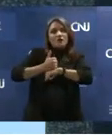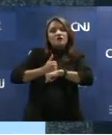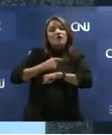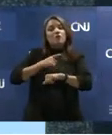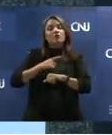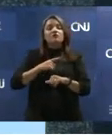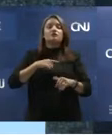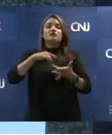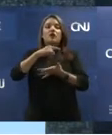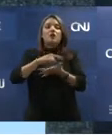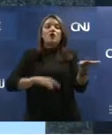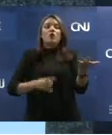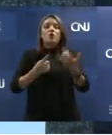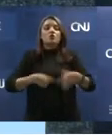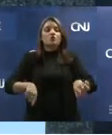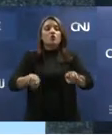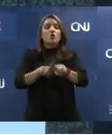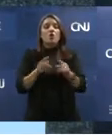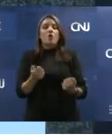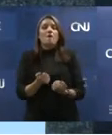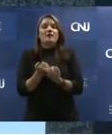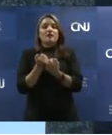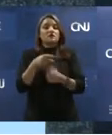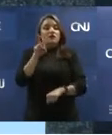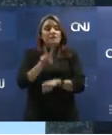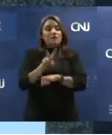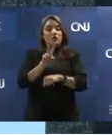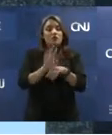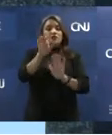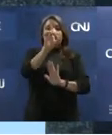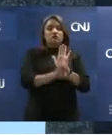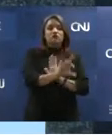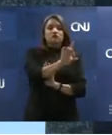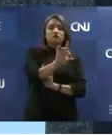ações de proteção dos direitos individuais e sociais relacionadas